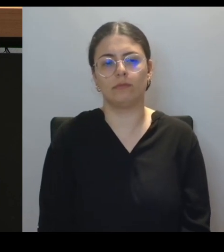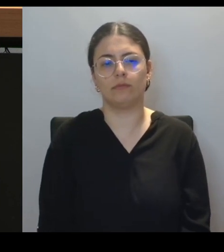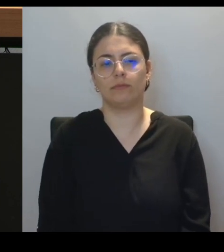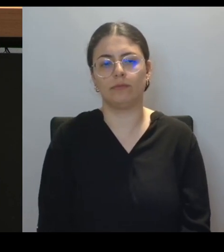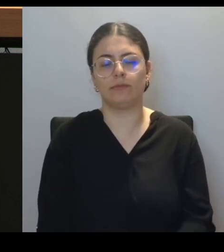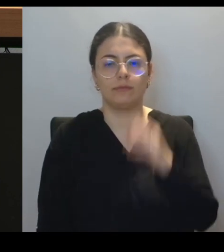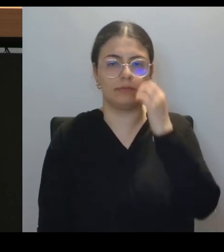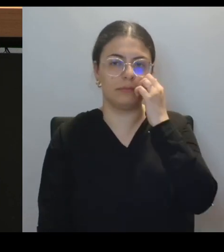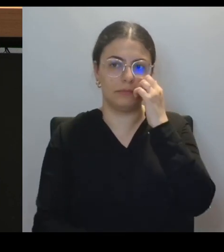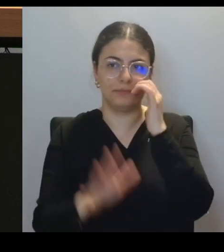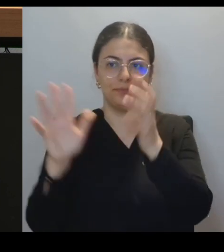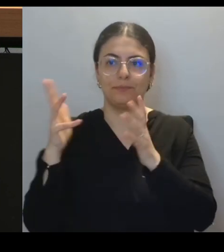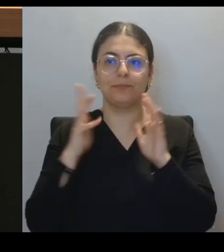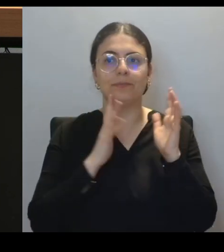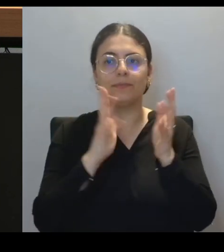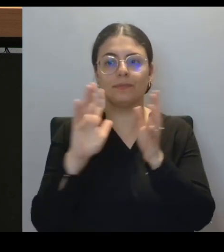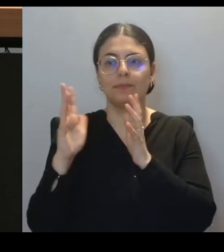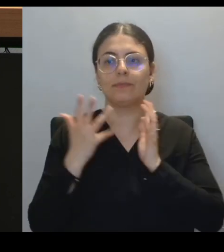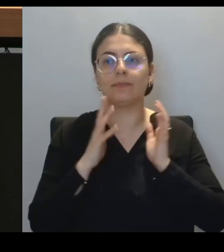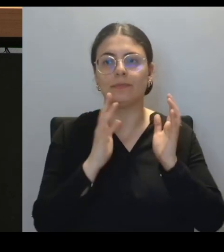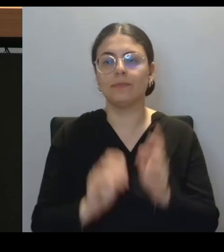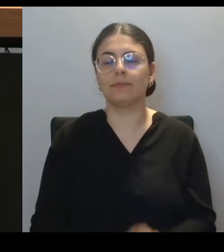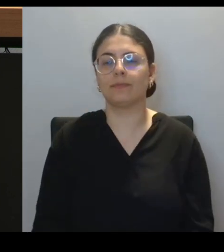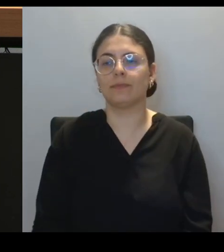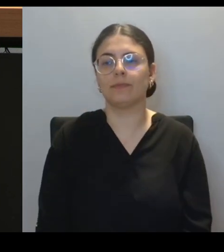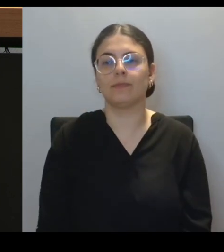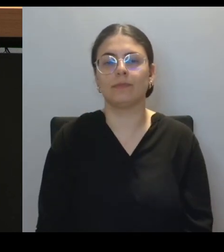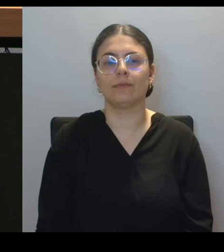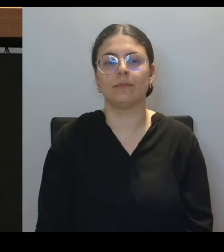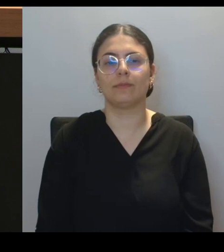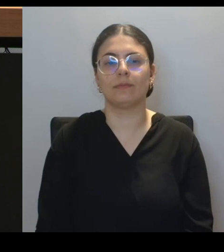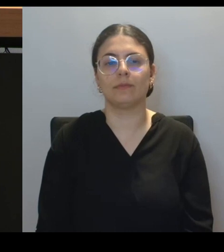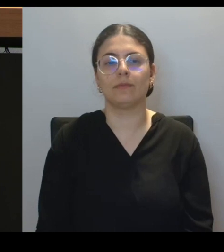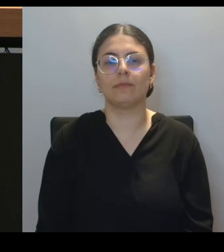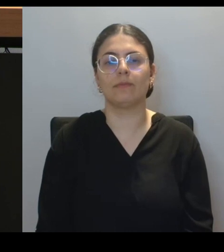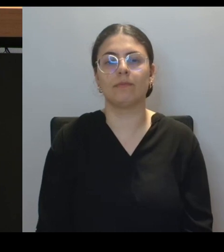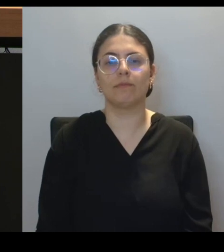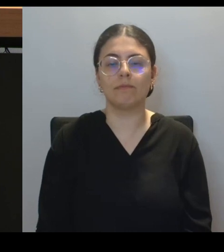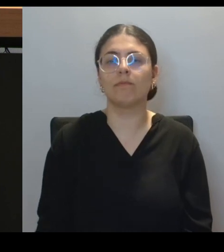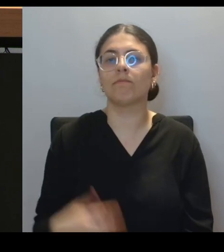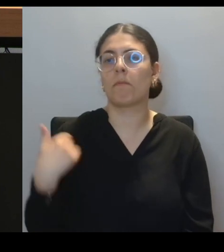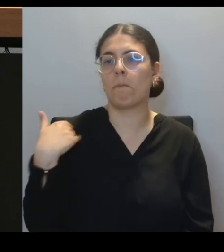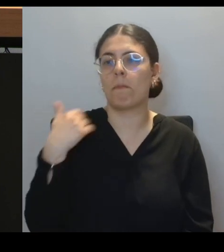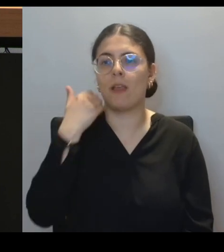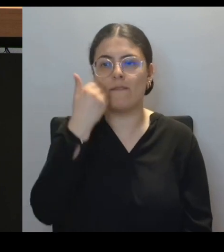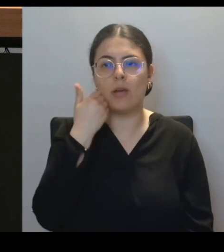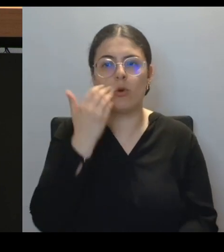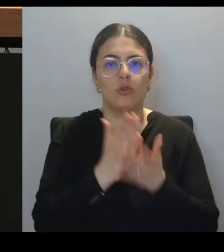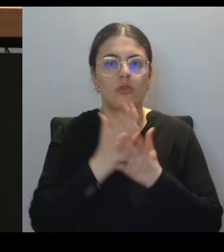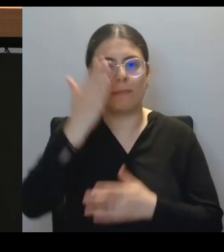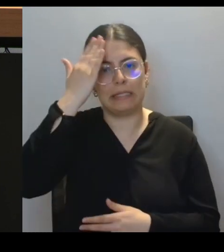Es ist bekannt seit Februar, dass das Tuntenhaus in der Kastanienalle verkauft worden ist. Es liegt in einem sozialen Erhaltungs